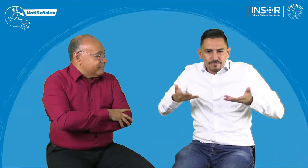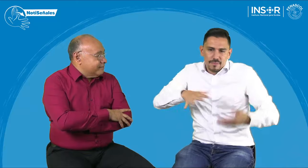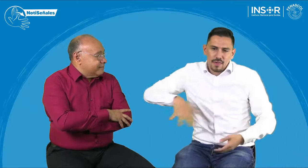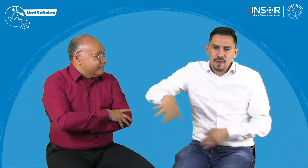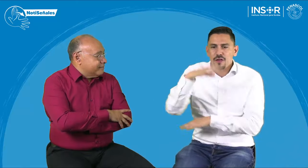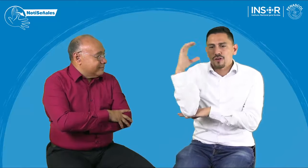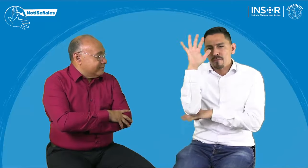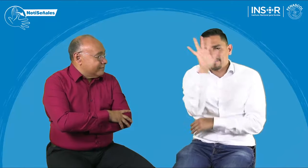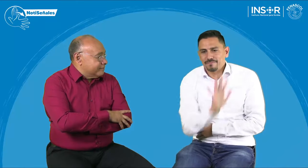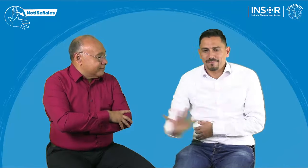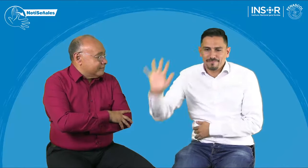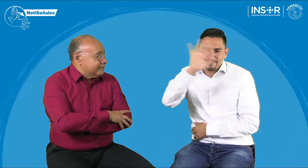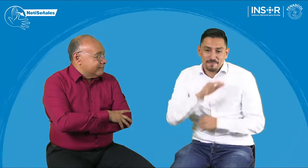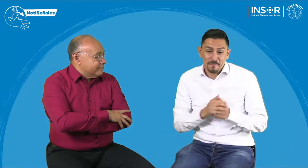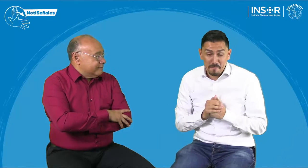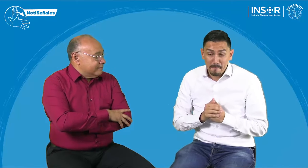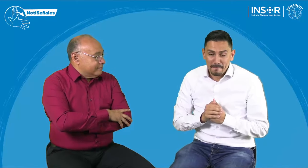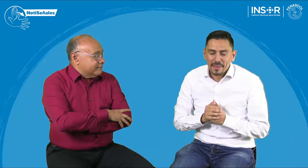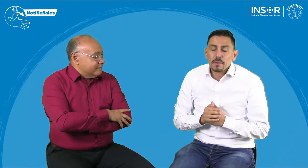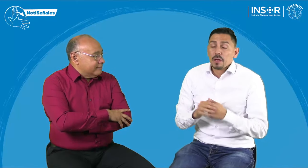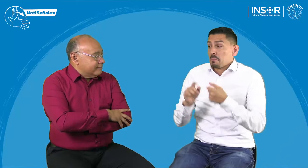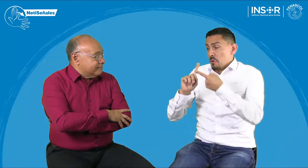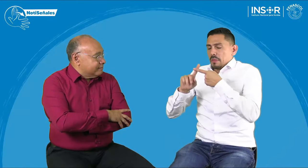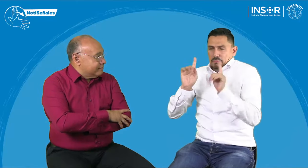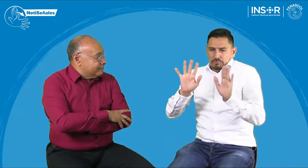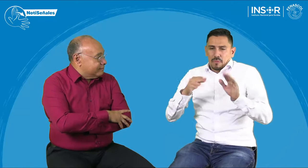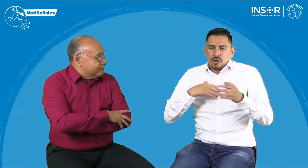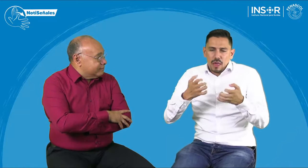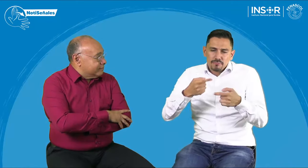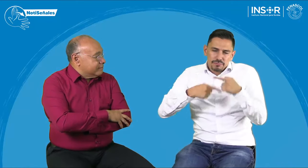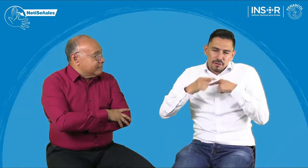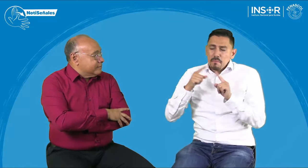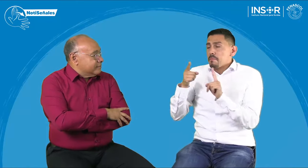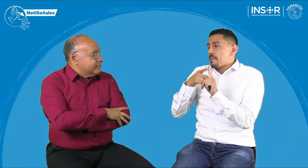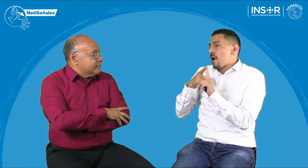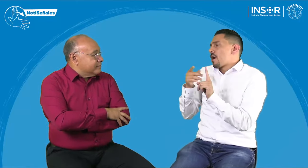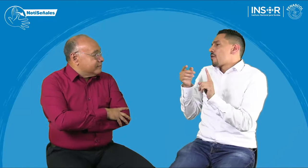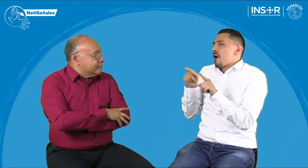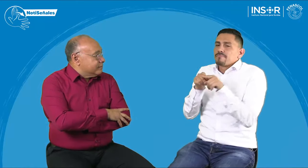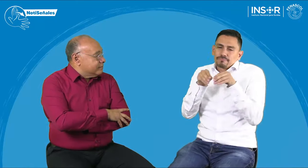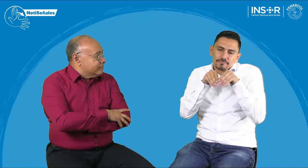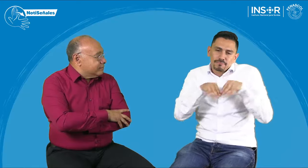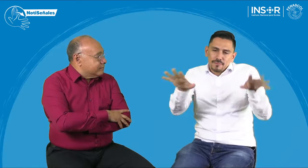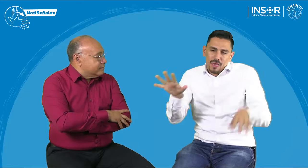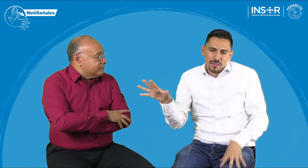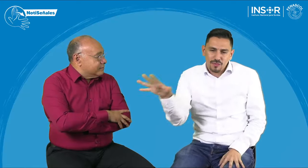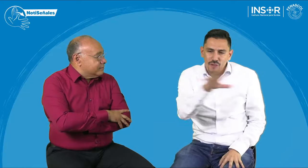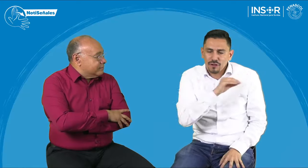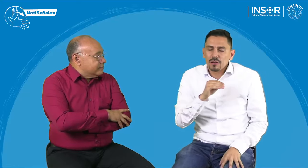podemos? Sí, claro que se puede, y eso es lo que queremos compartir para todas las